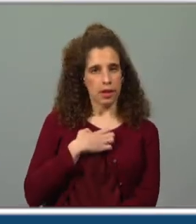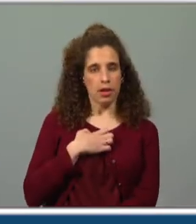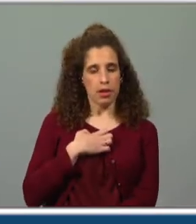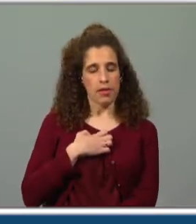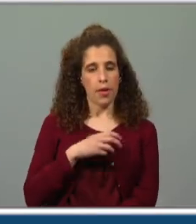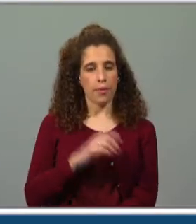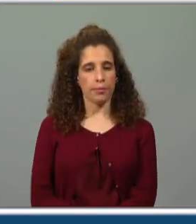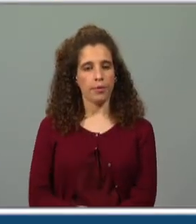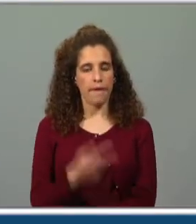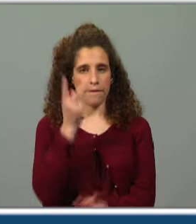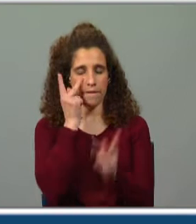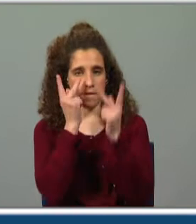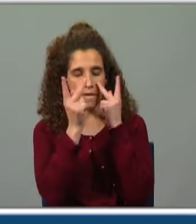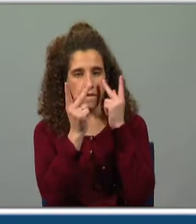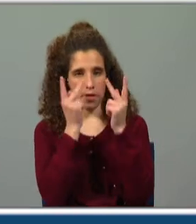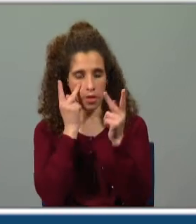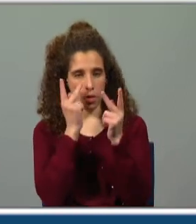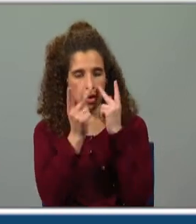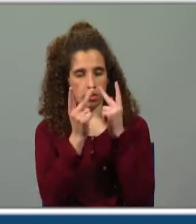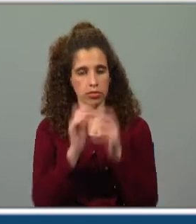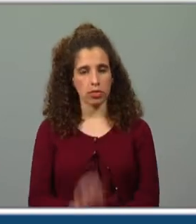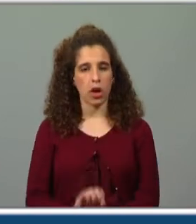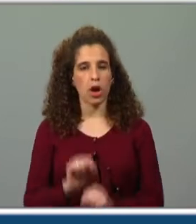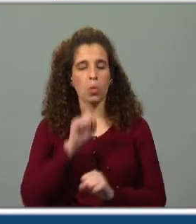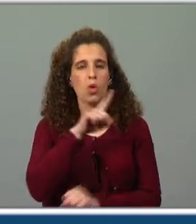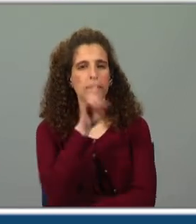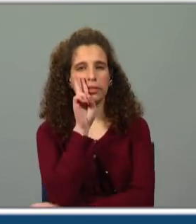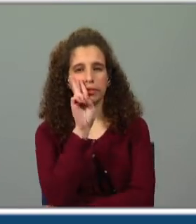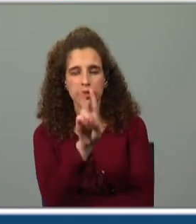visuais ou seja Aquelas que nós podemos observar 視覺效果，也就是我們可以觀察